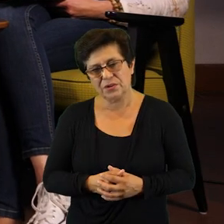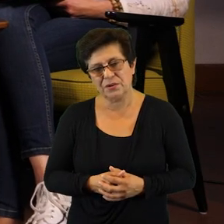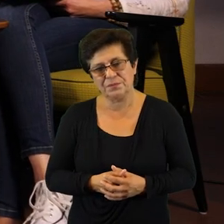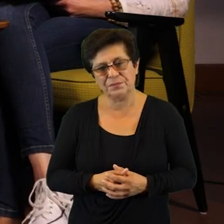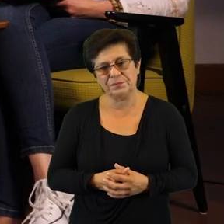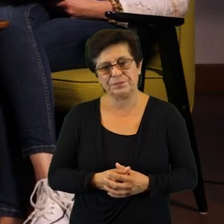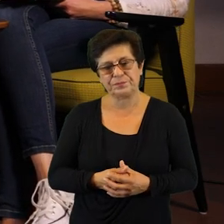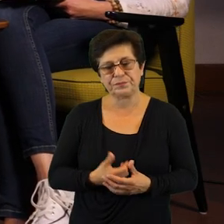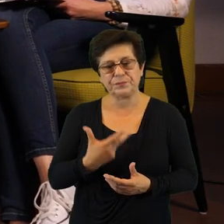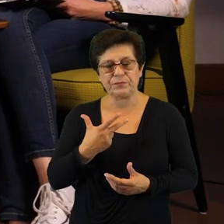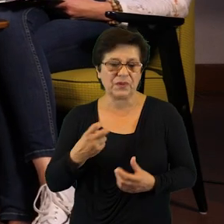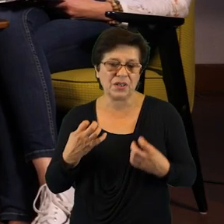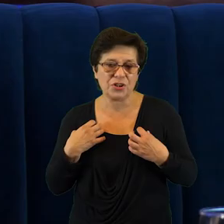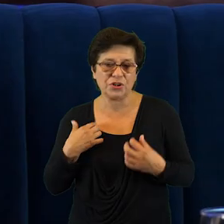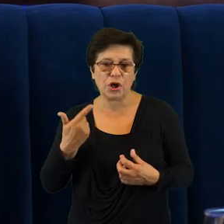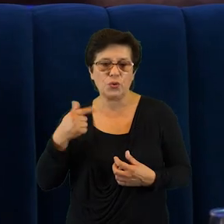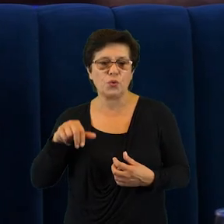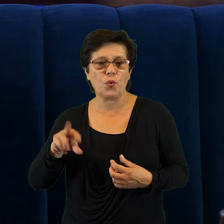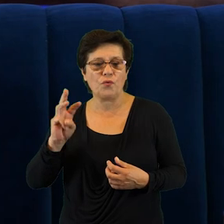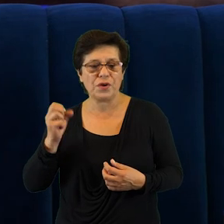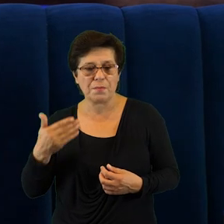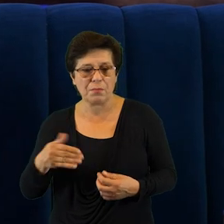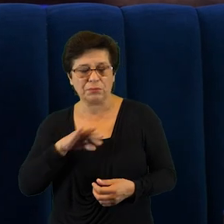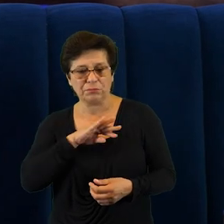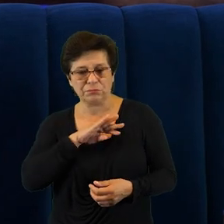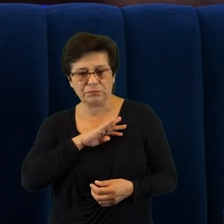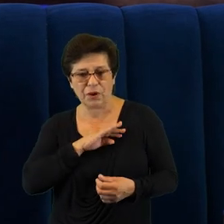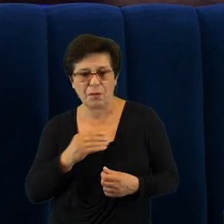Zmarł pod koniec grudnia 1953 roku,